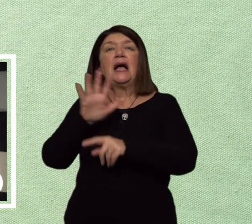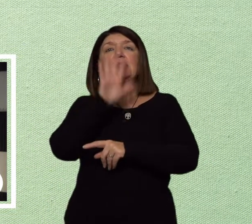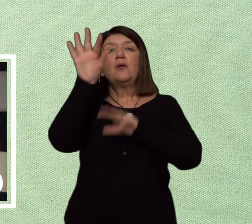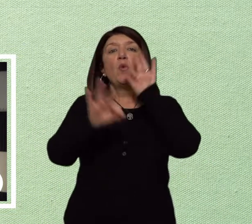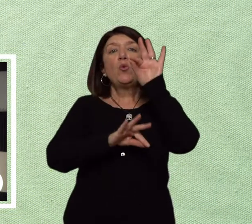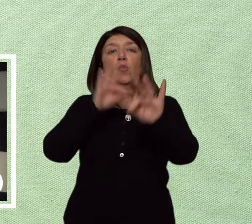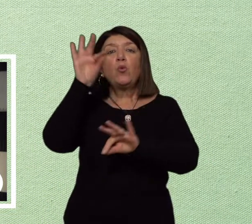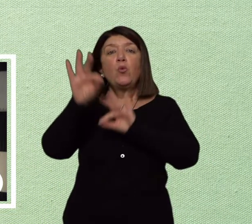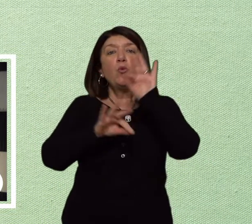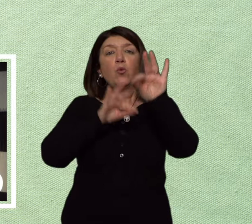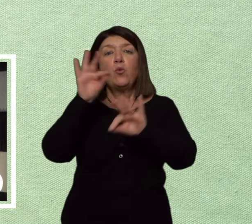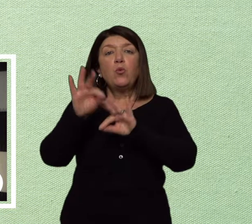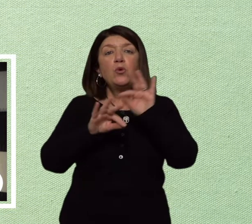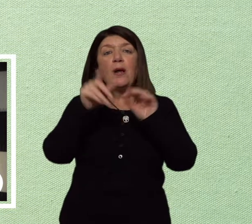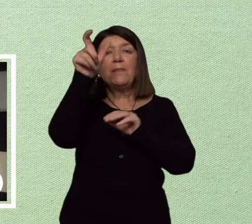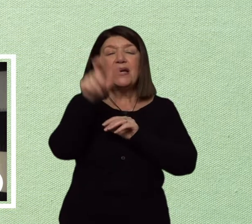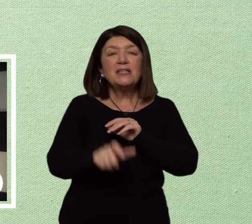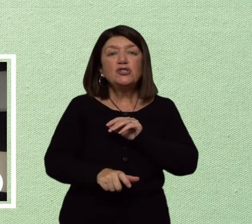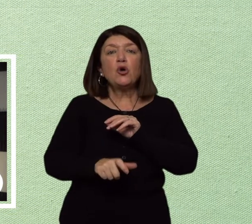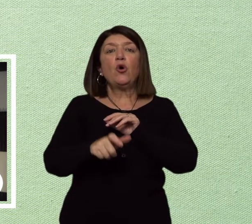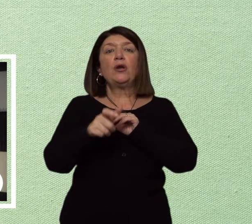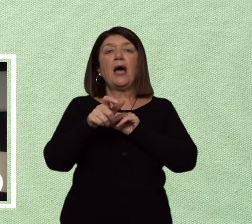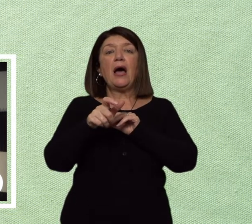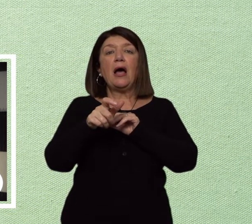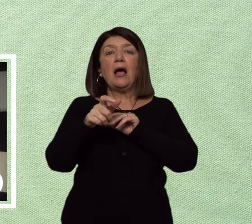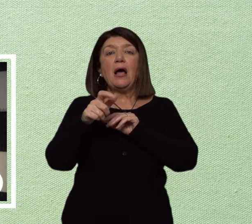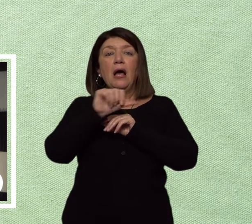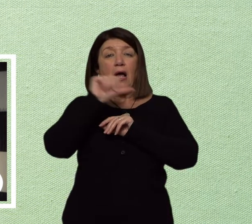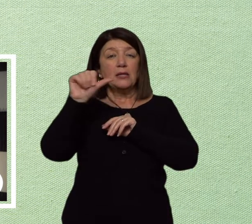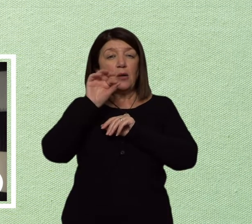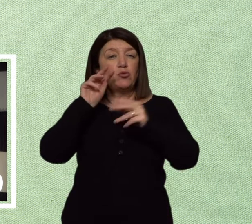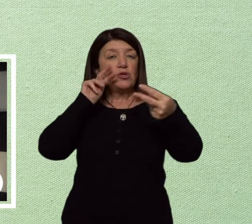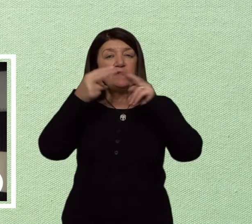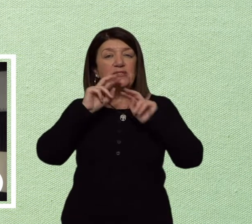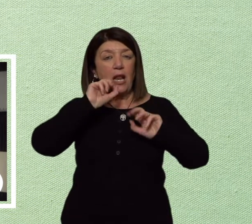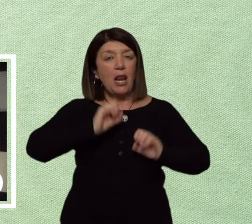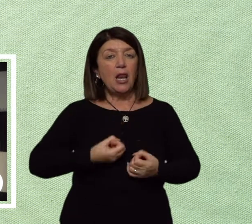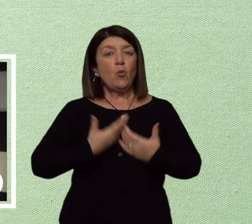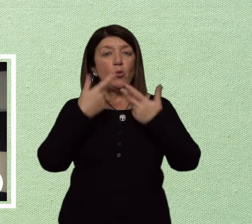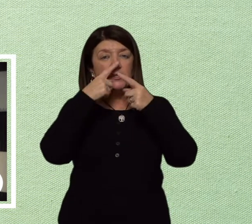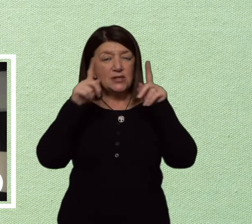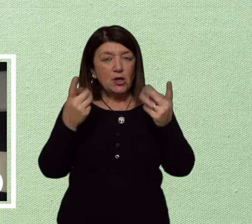lingua intendersi solo parzialmente e allora per questo per esempio usiamo i mediatori culturali